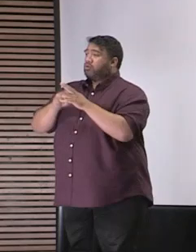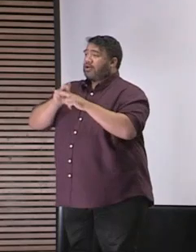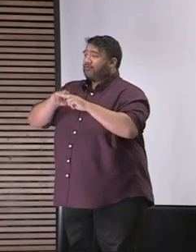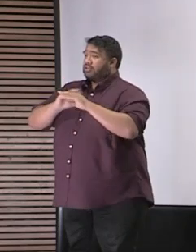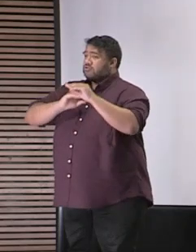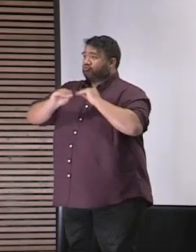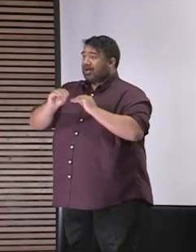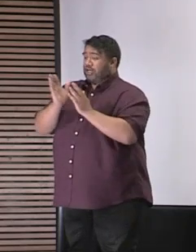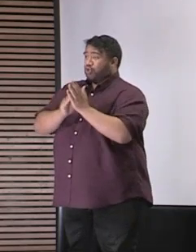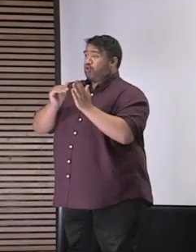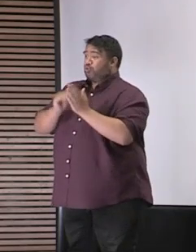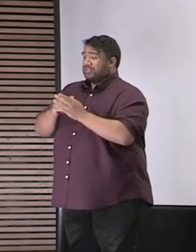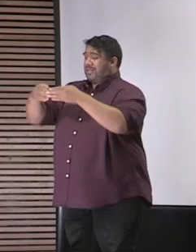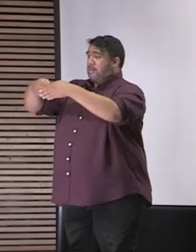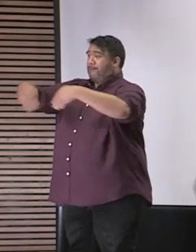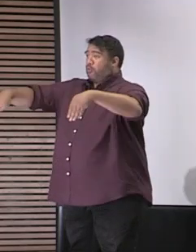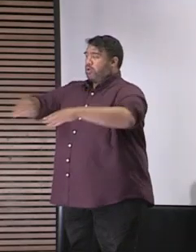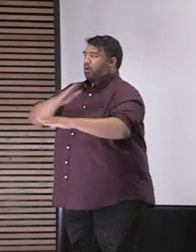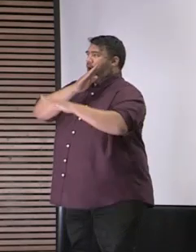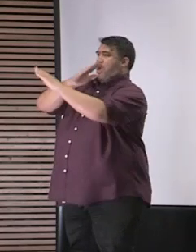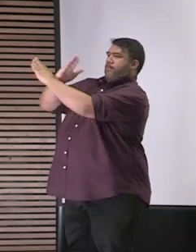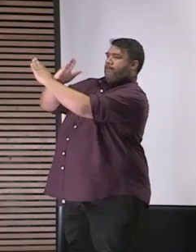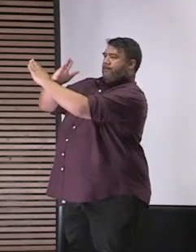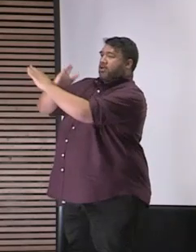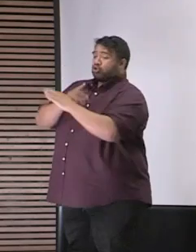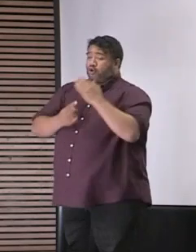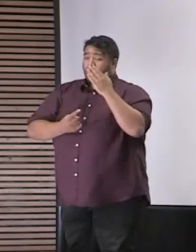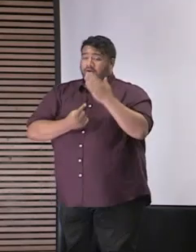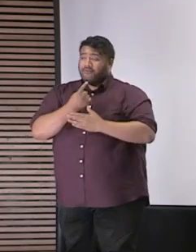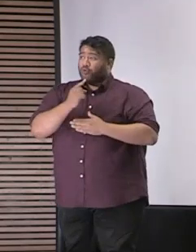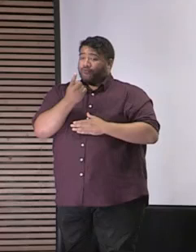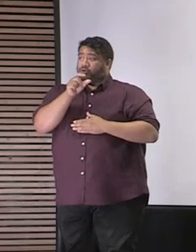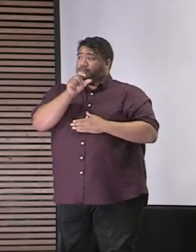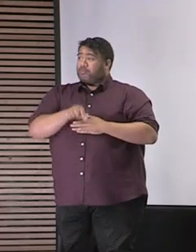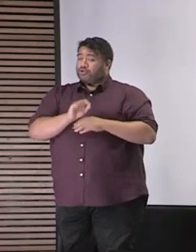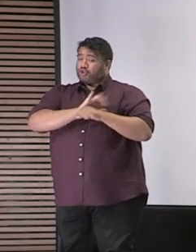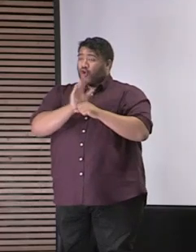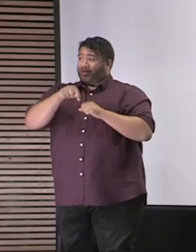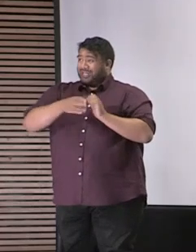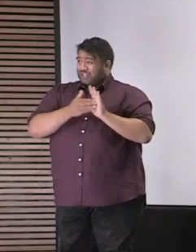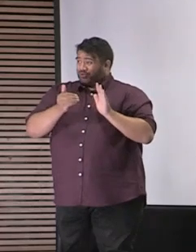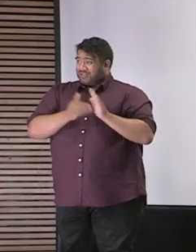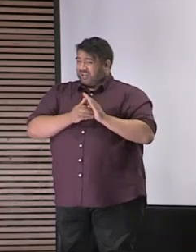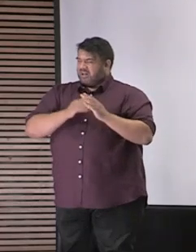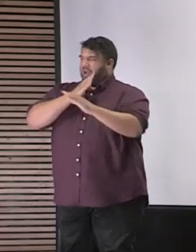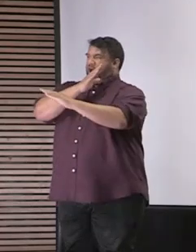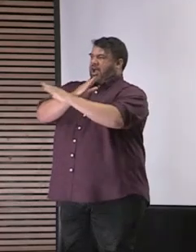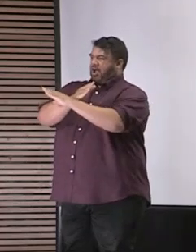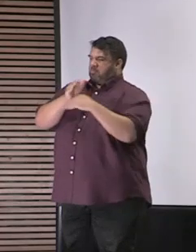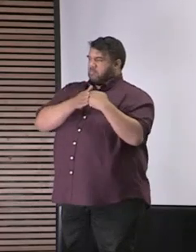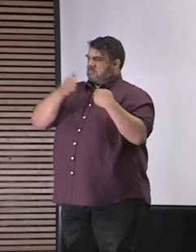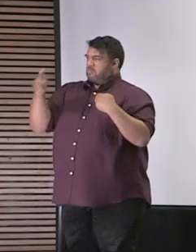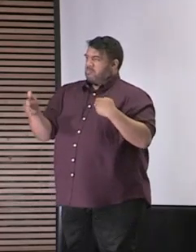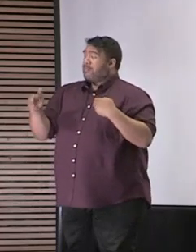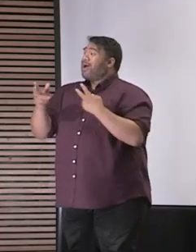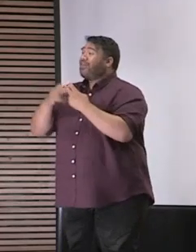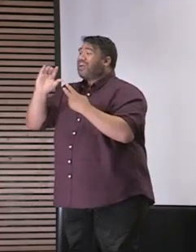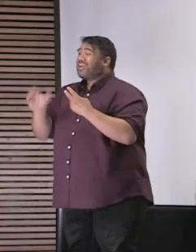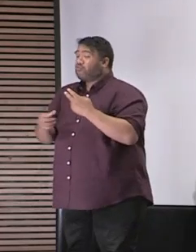tuviera un dominio absoluto